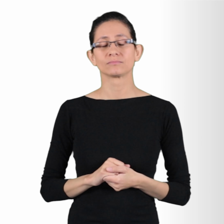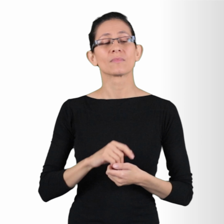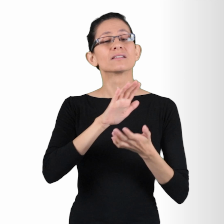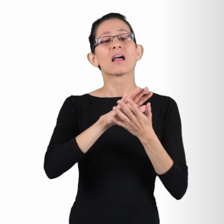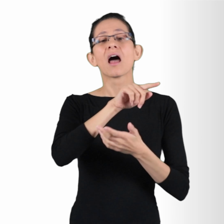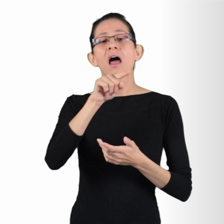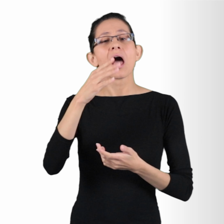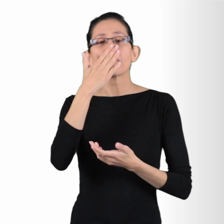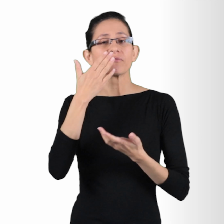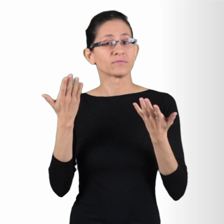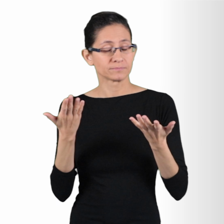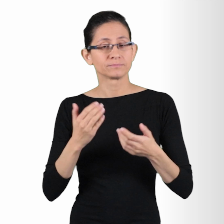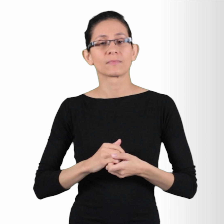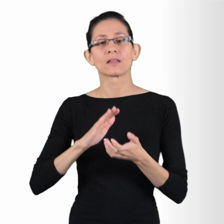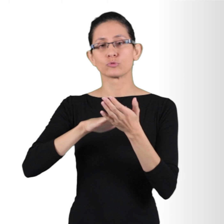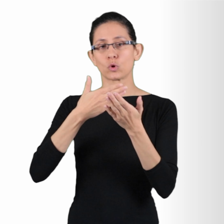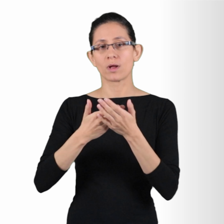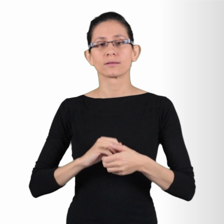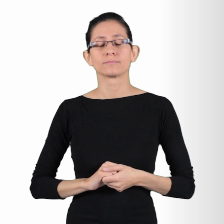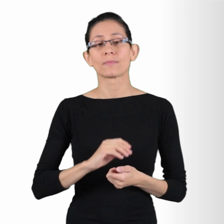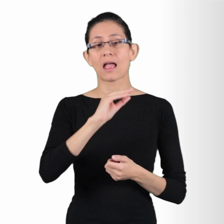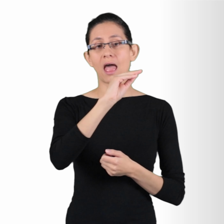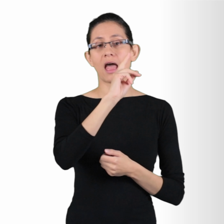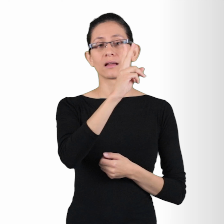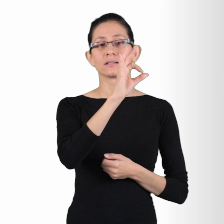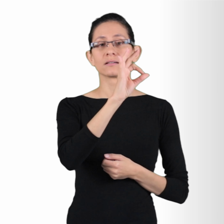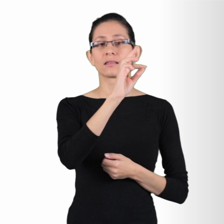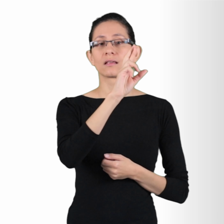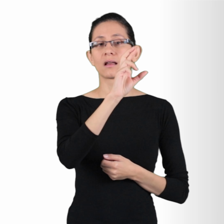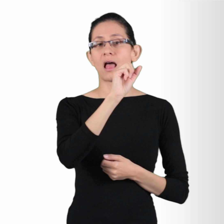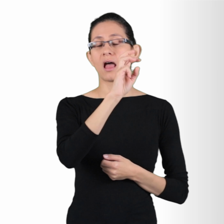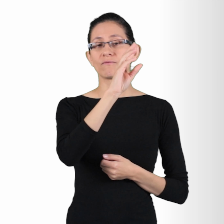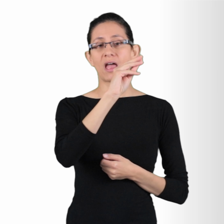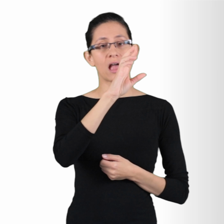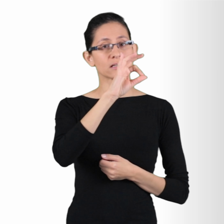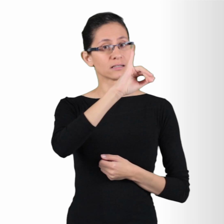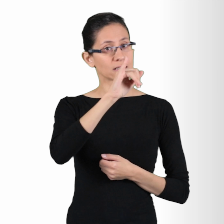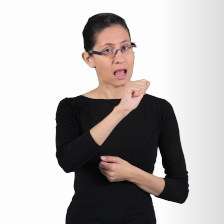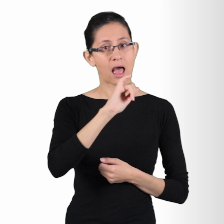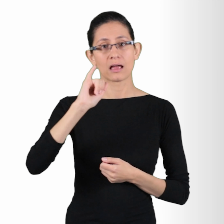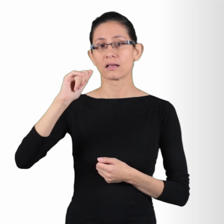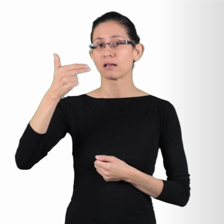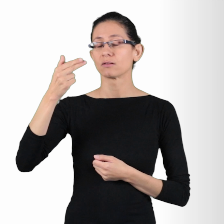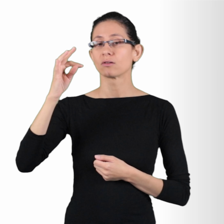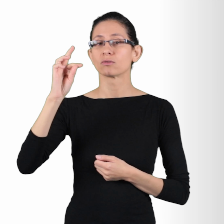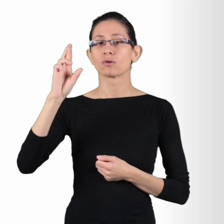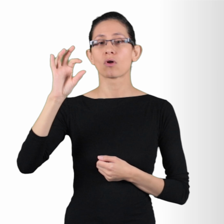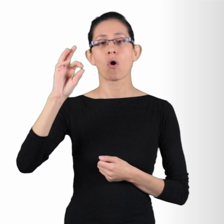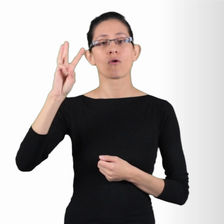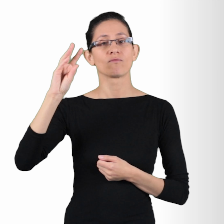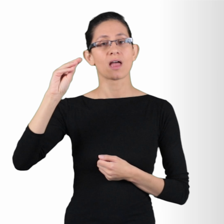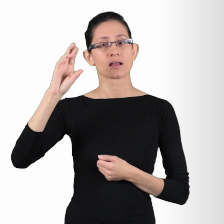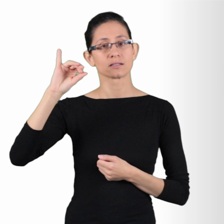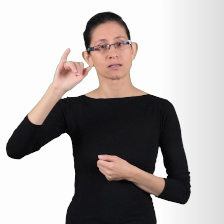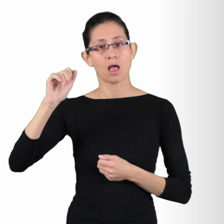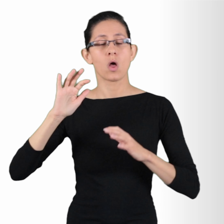Jakie to są cechy? Na przykład ekstrawersja i introwersja,